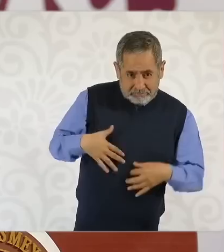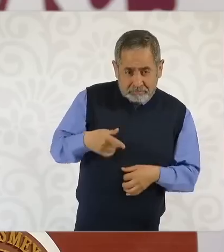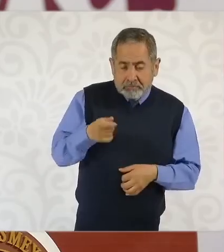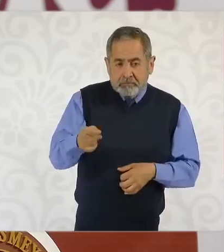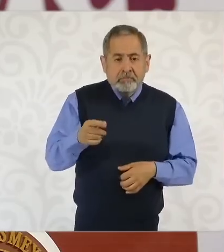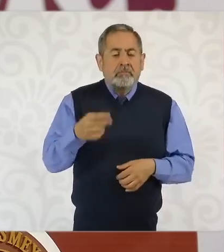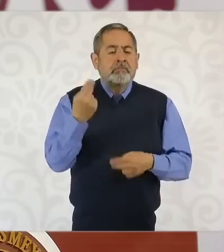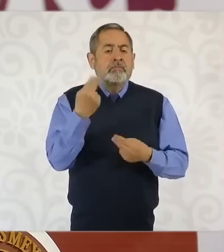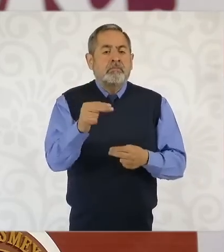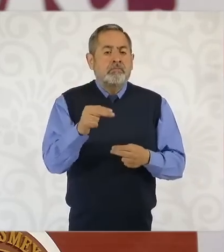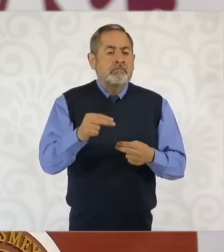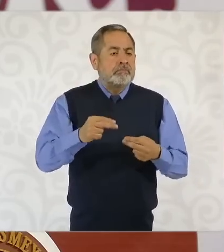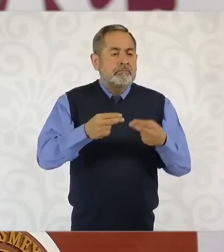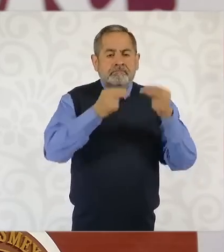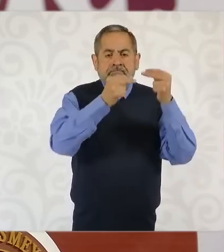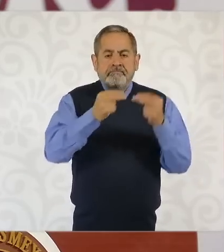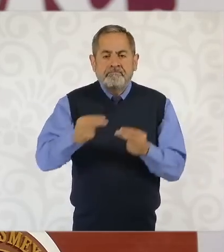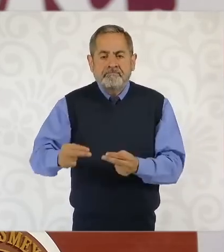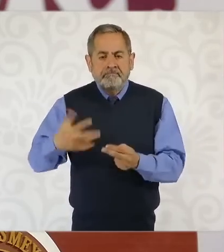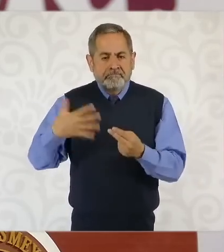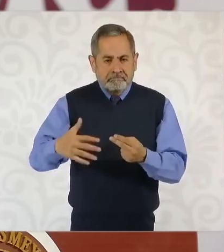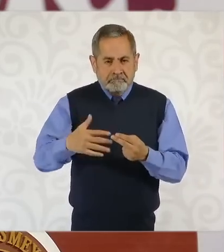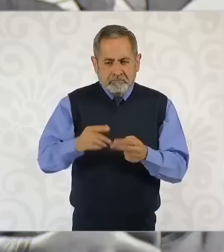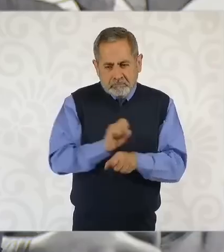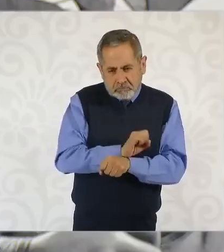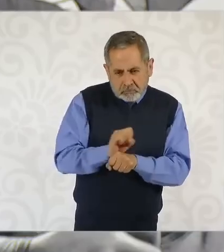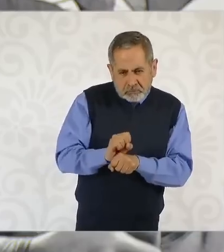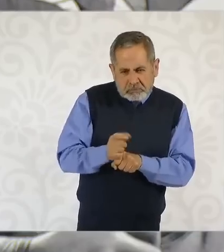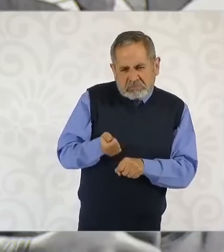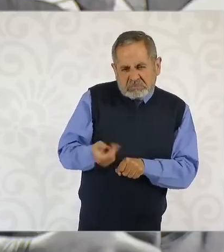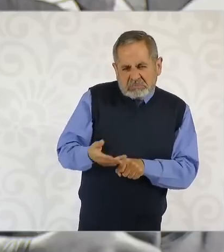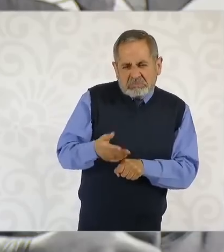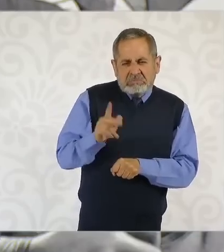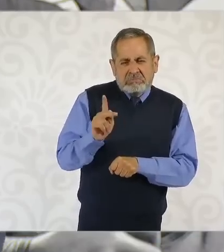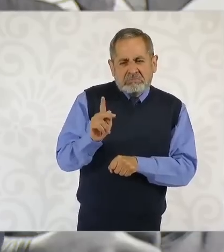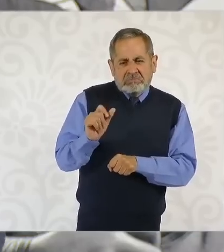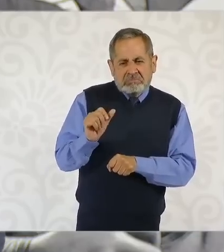dolor en el cual si tienes un dolor leve le das Paracetamol no Y si tienes un dolor muy